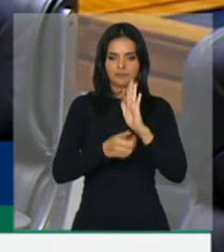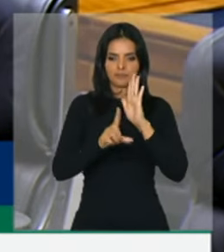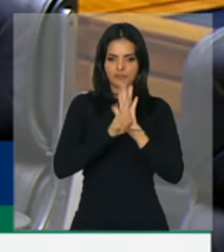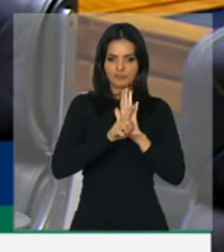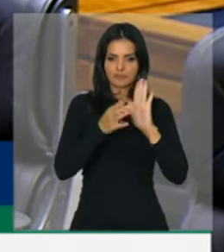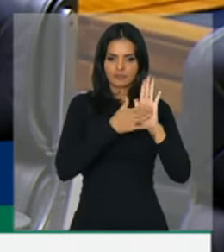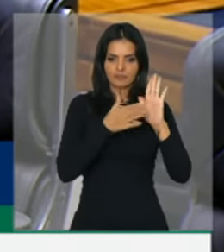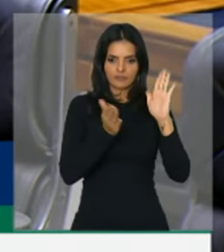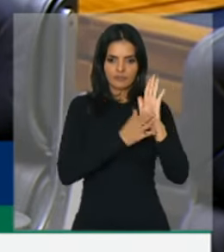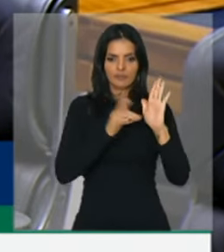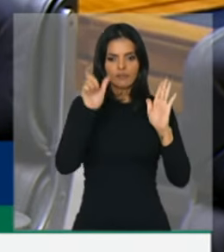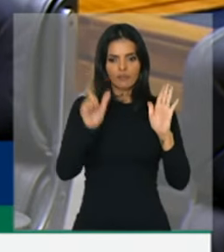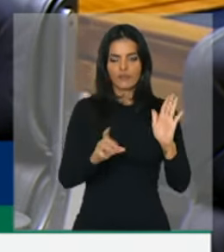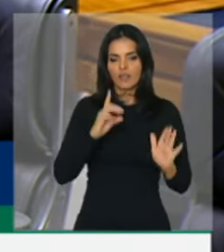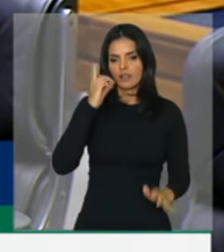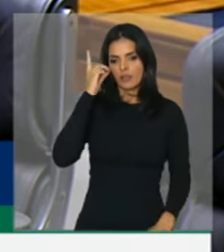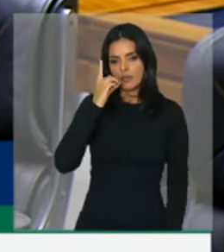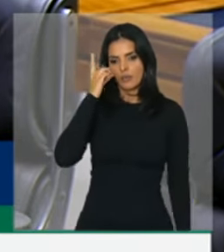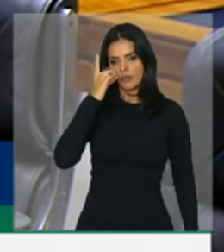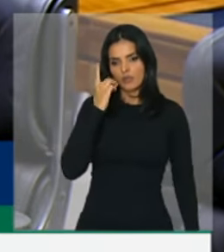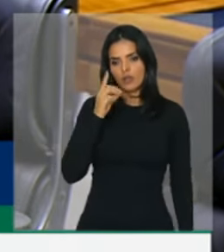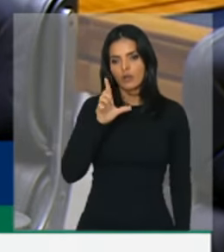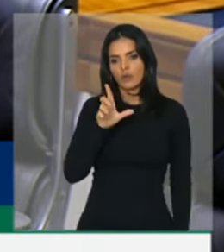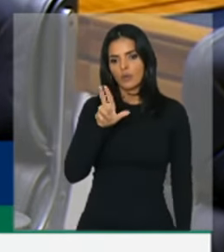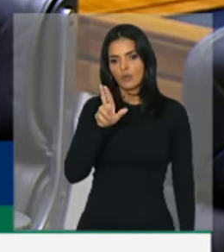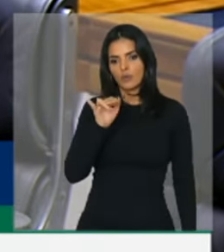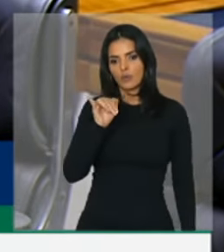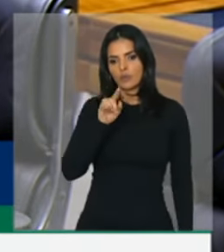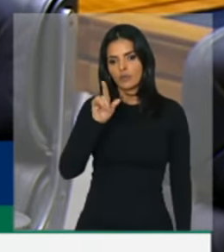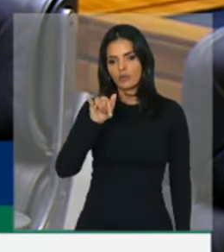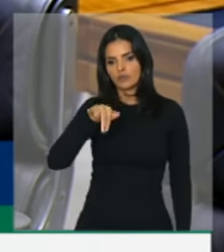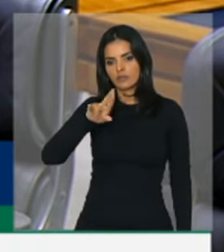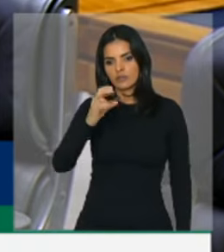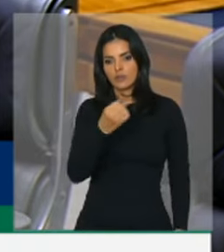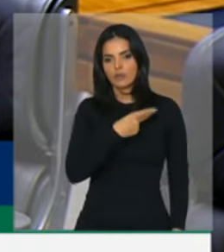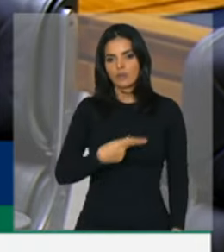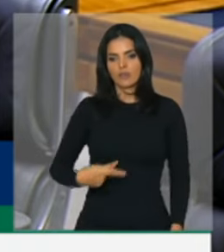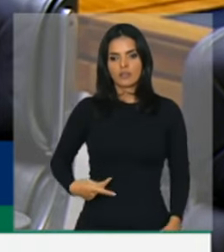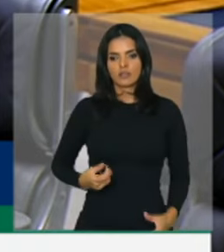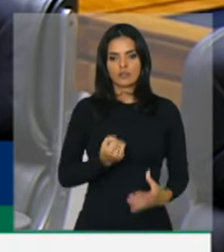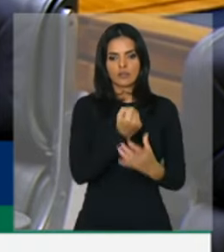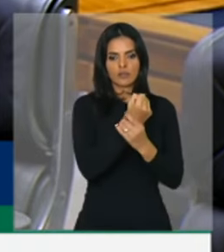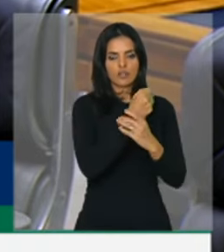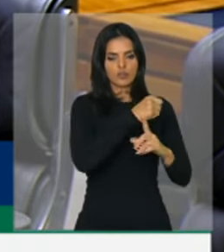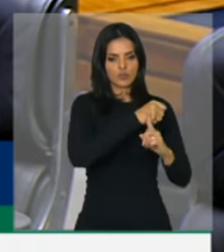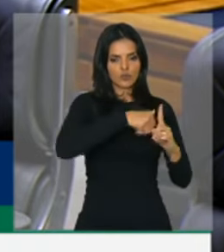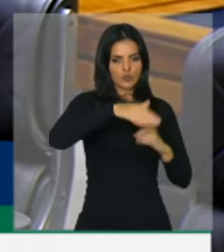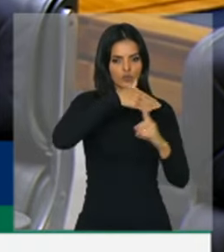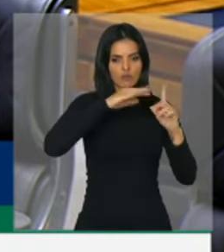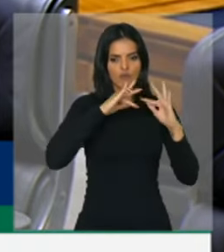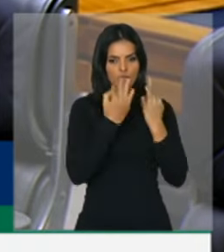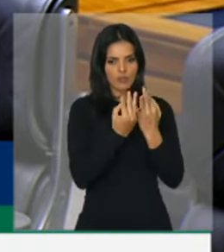DEPUTADO DOUTOR LUIZINHO QUE PRESIDE A NOSSA COMISSÃO DE SEGURIDADE SOCIAL E FAMÍLIA E QUE PRESIDE A NOSSA COMISSÃO EXTERNA DE ENFRENTAMENTO AO COVID. NÓS ESTAMOS DESDE O